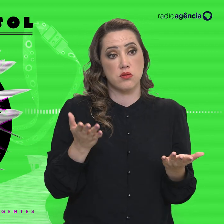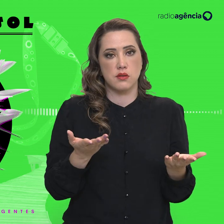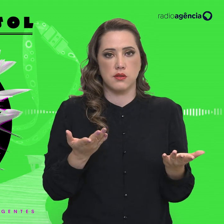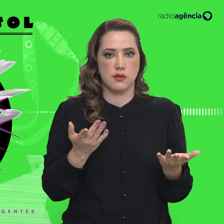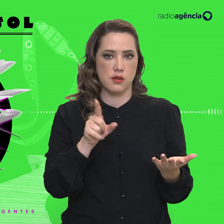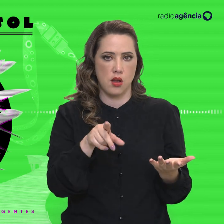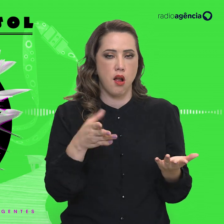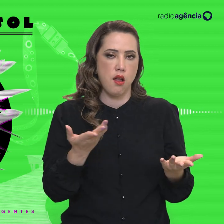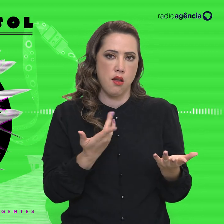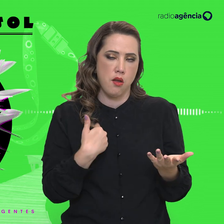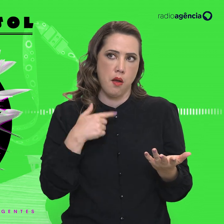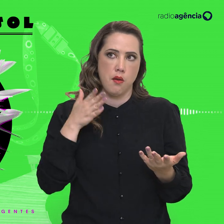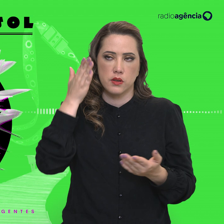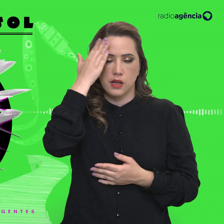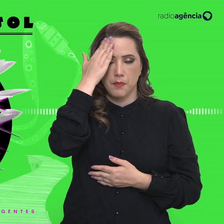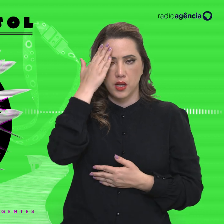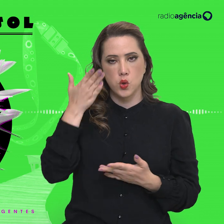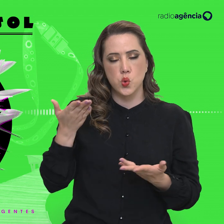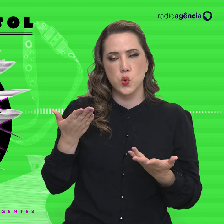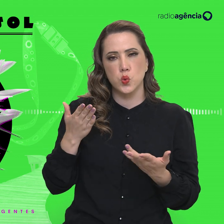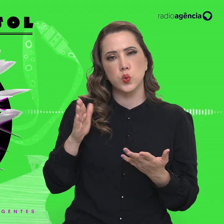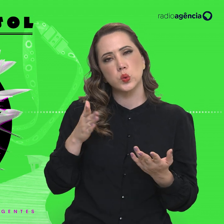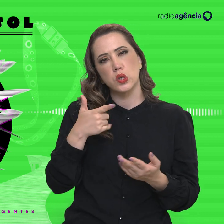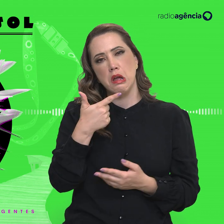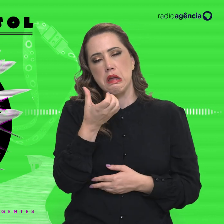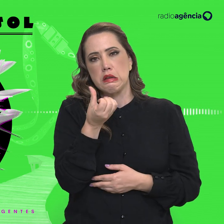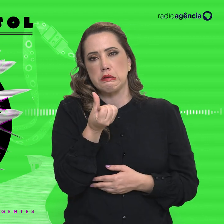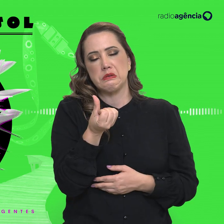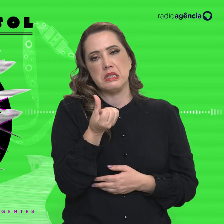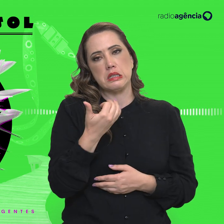Meu diagnóstico veio aos 26 anos mais ou menos.